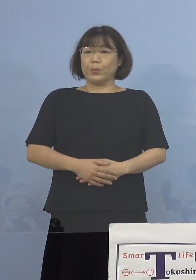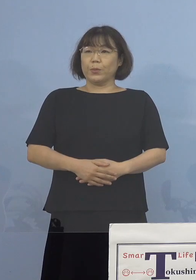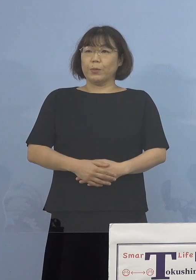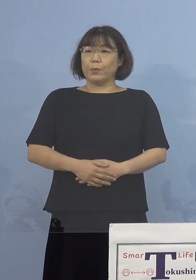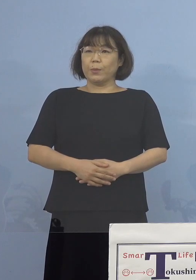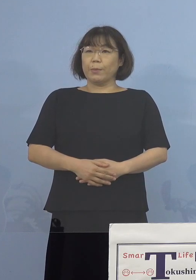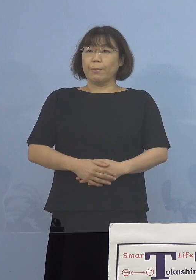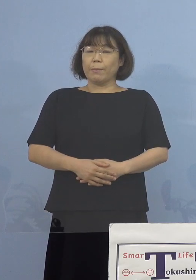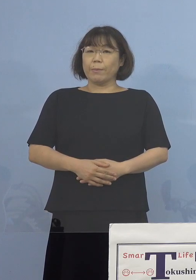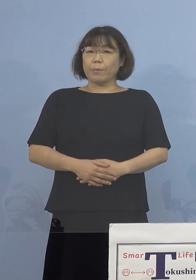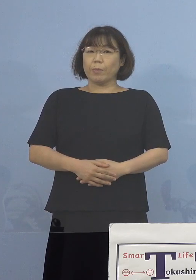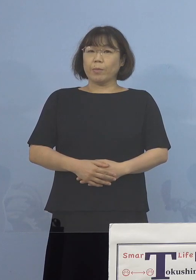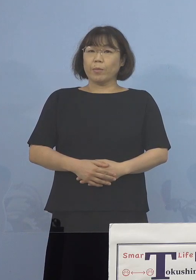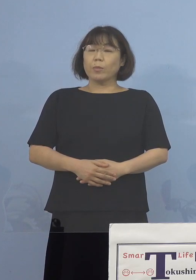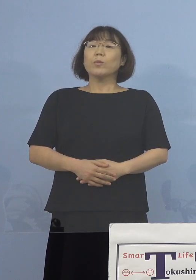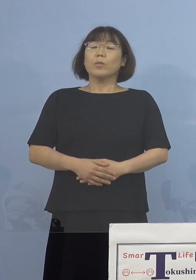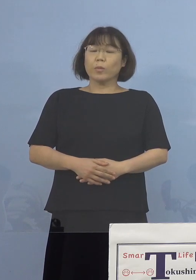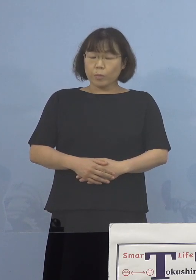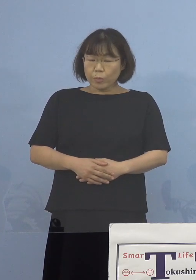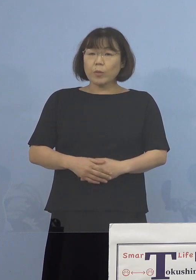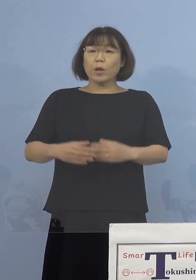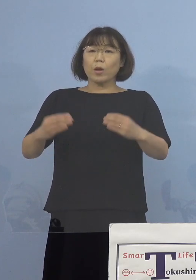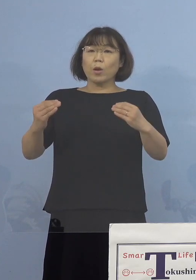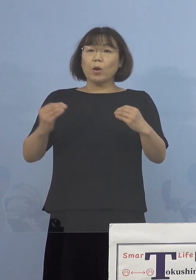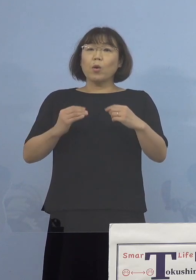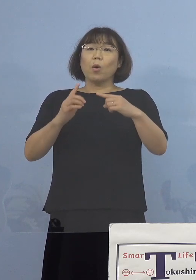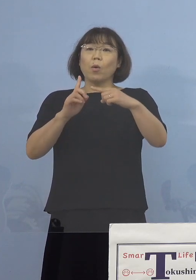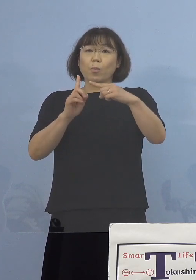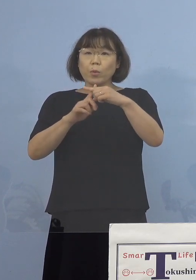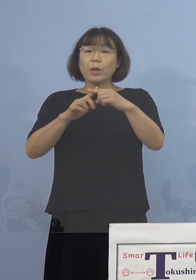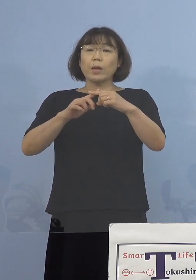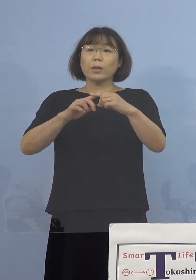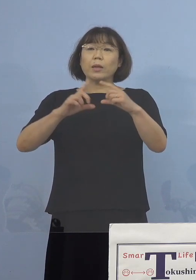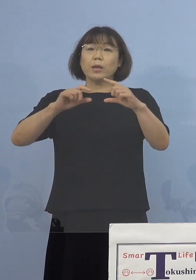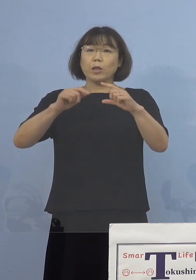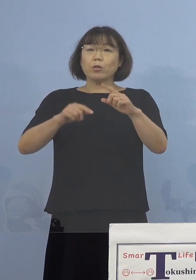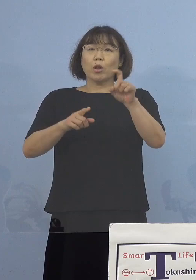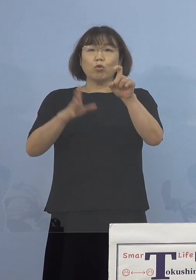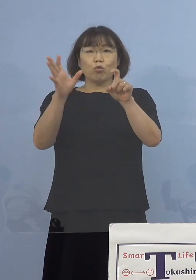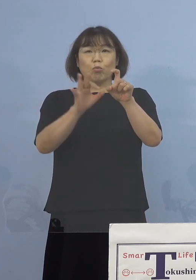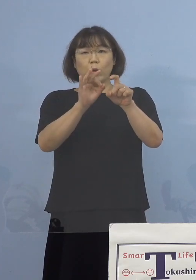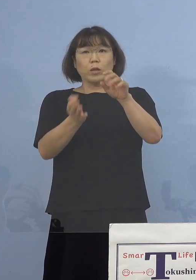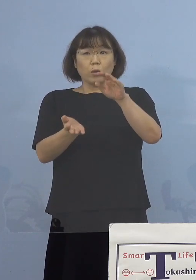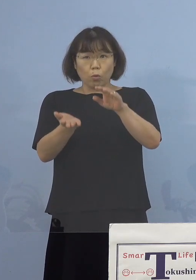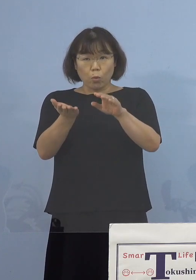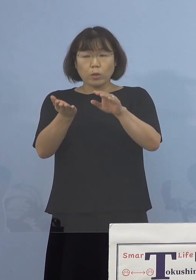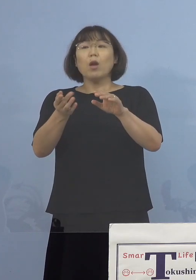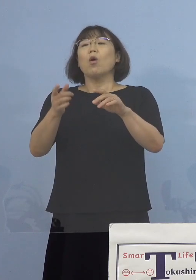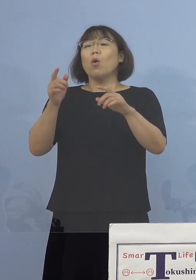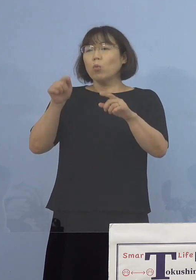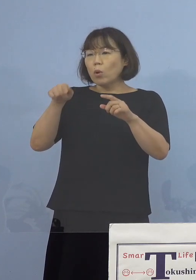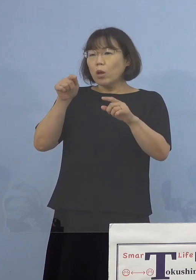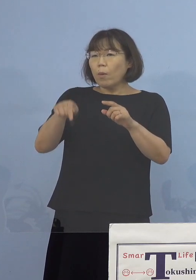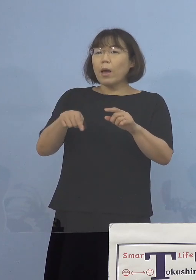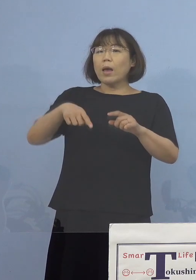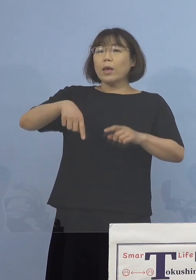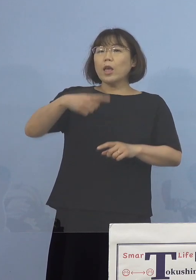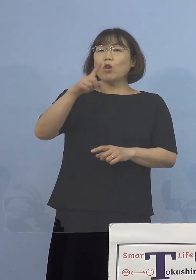（幹事社：読売新聞社） 陽性率は10パーセントを超えたのは5月5日以来 （保健福祉部長） はい、117日ぶりということになっております